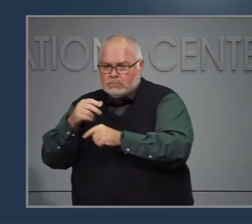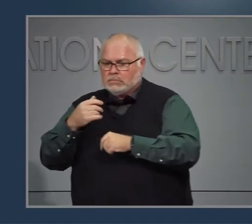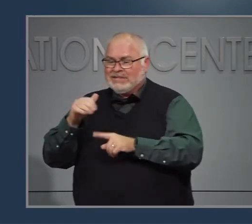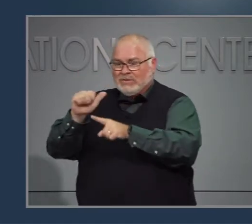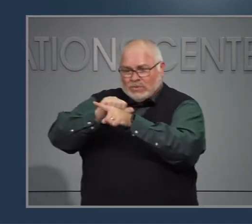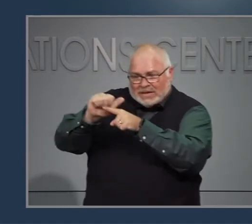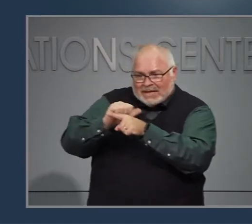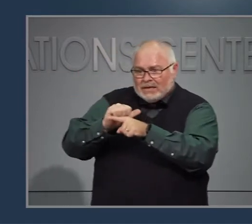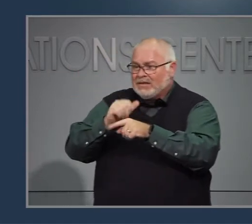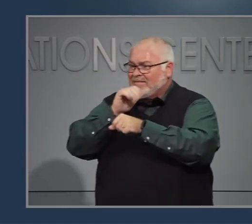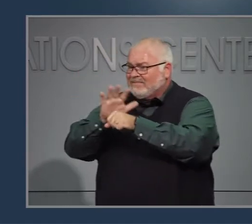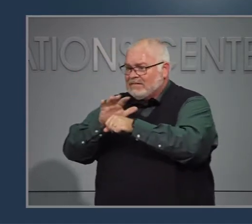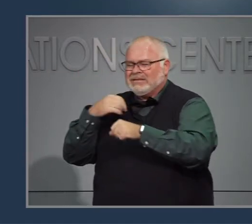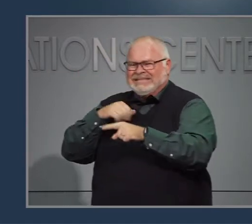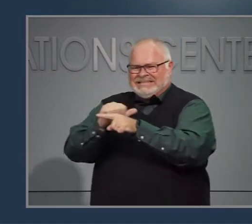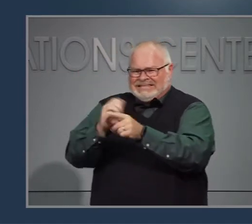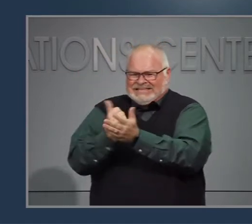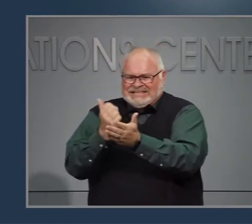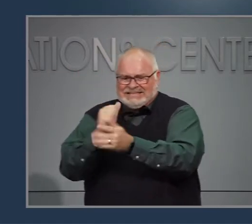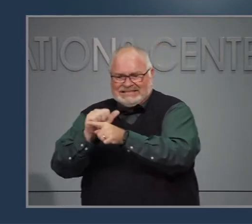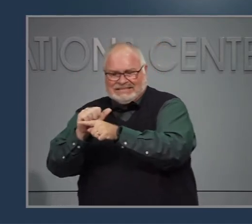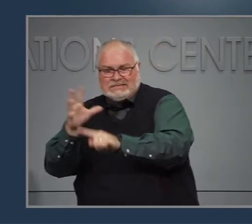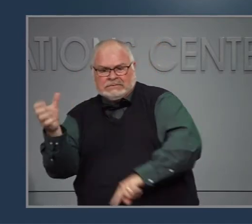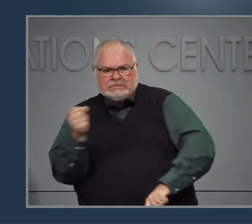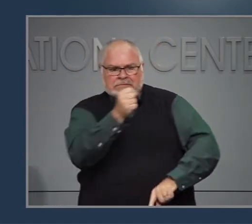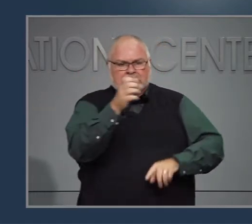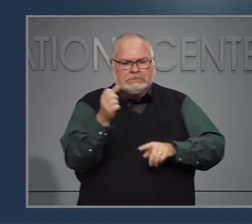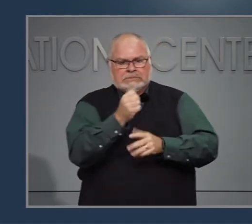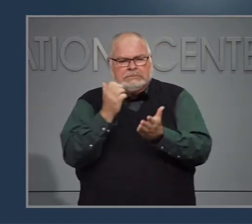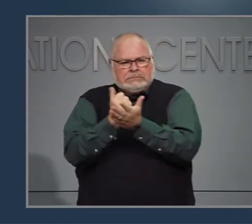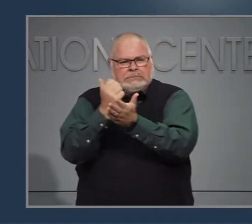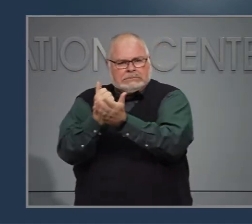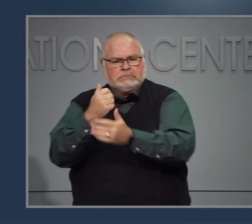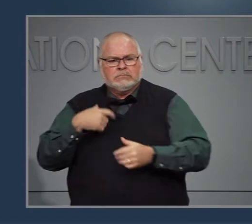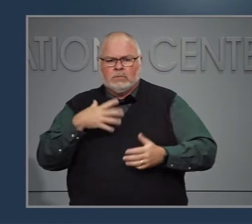enfatizar y y aplaudir el trabajo de tantos en cada están dedicados en los asilos de